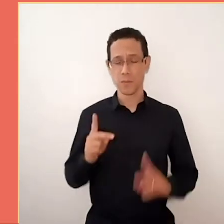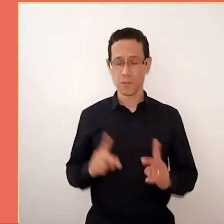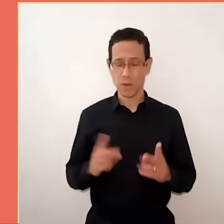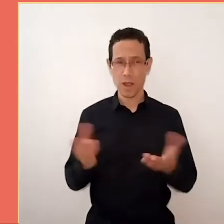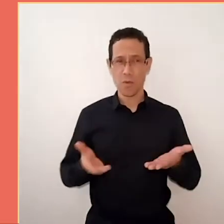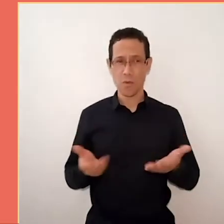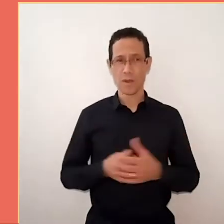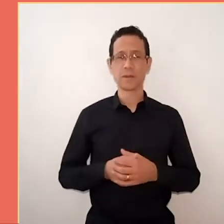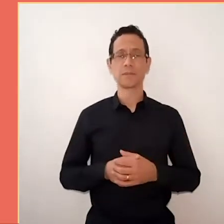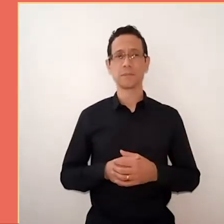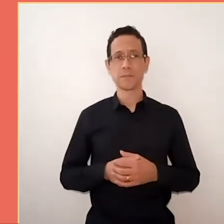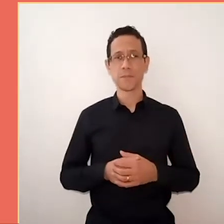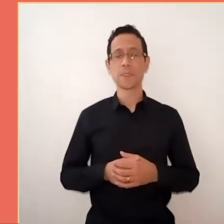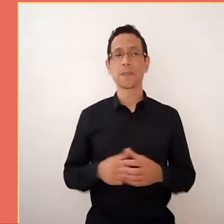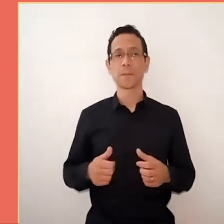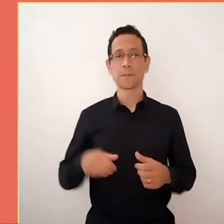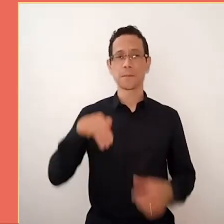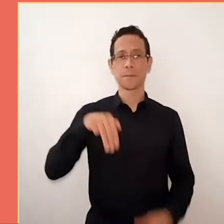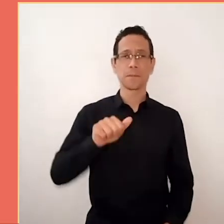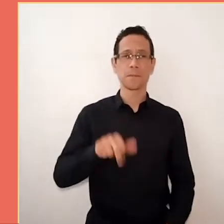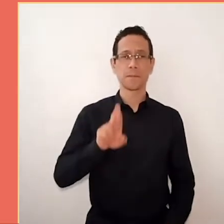eu só vou passar pra Marina, eu queria muito dizer assim,